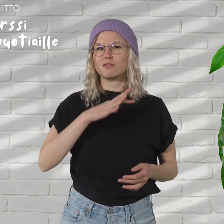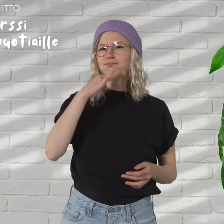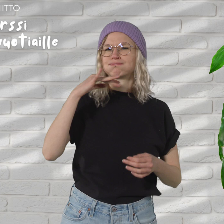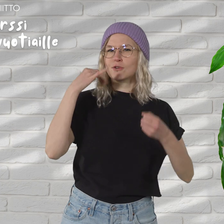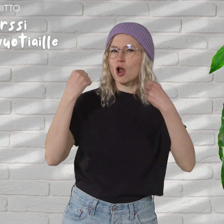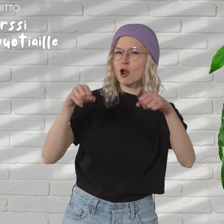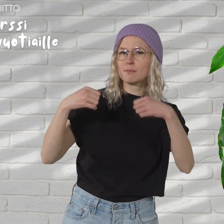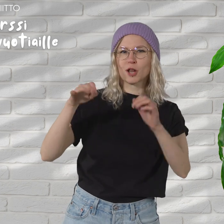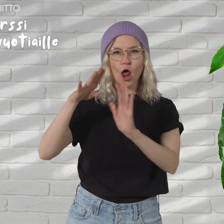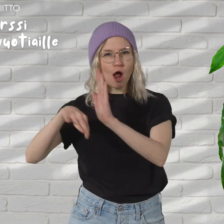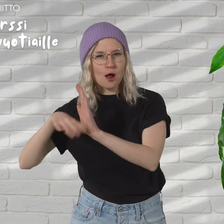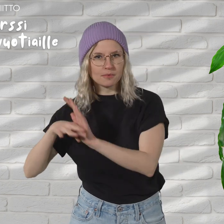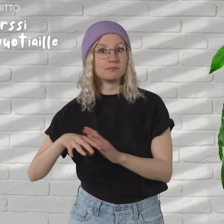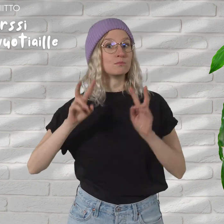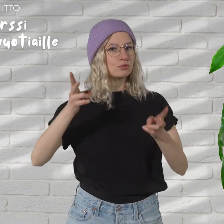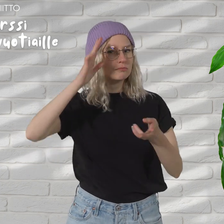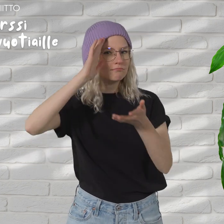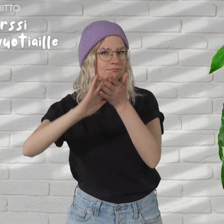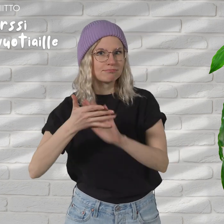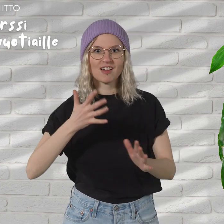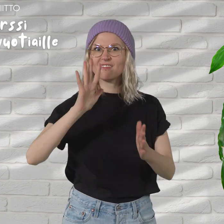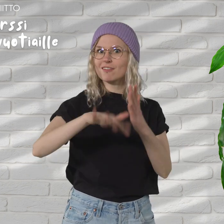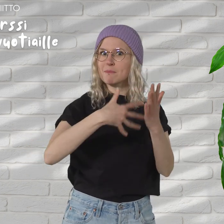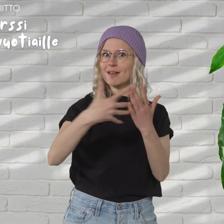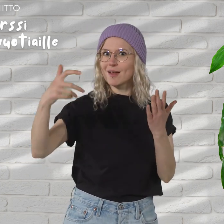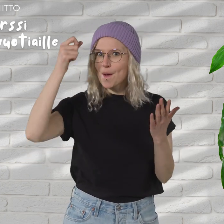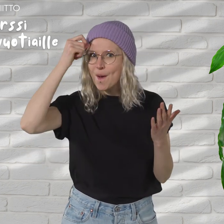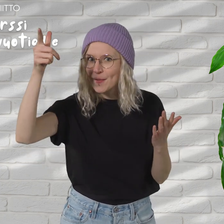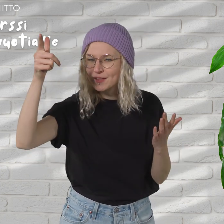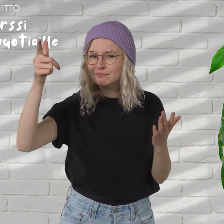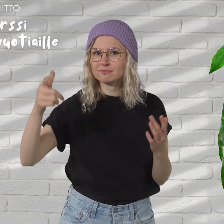kivaa toiminnallista ohjelmaa ja viittomakieliseen kulttuuriin tutustumista.